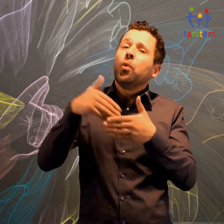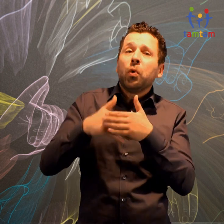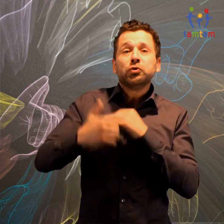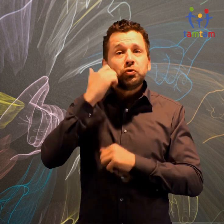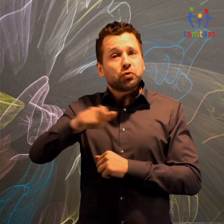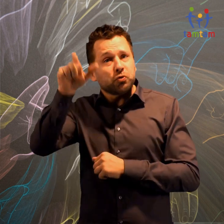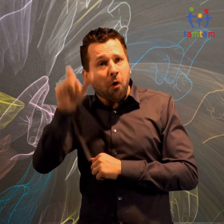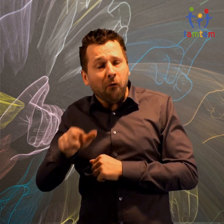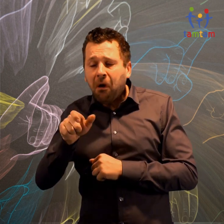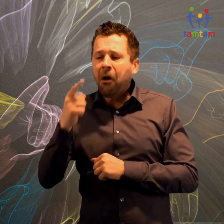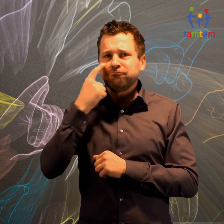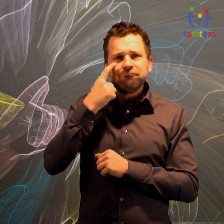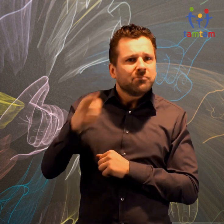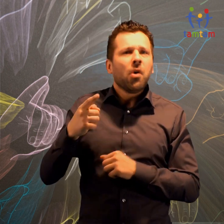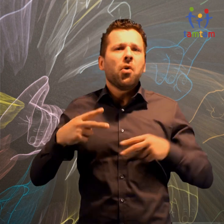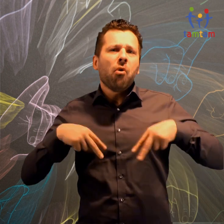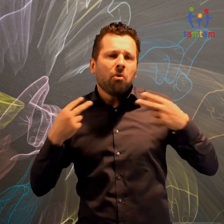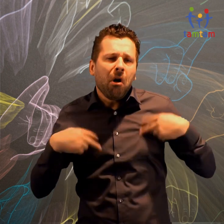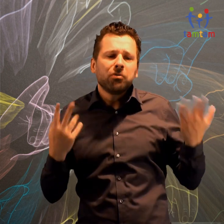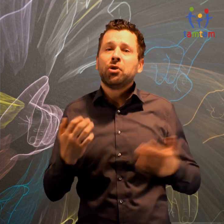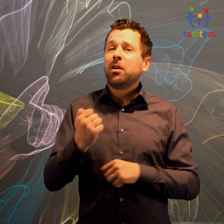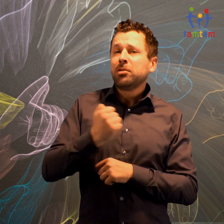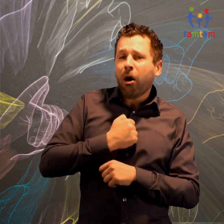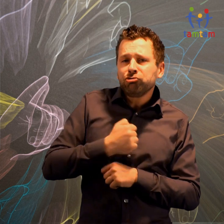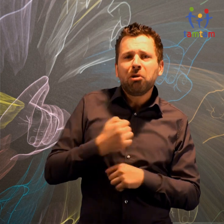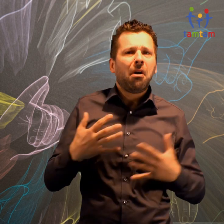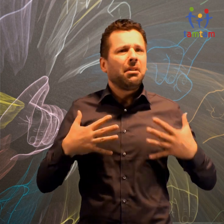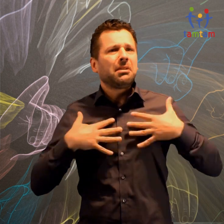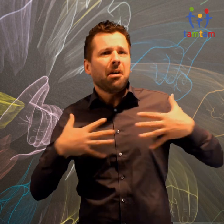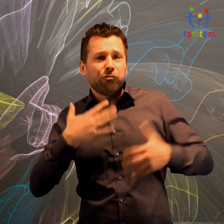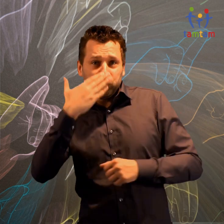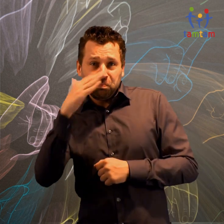jejímiž nejastějšími příznaky jsou horečka, kašel a obtíže s dýcháním.